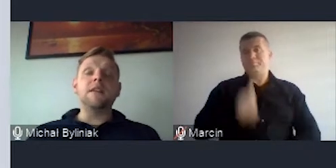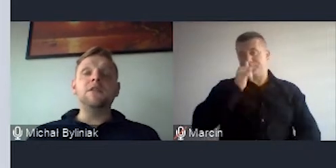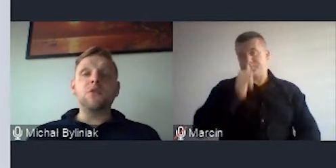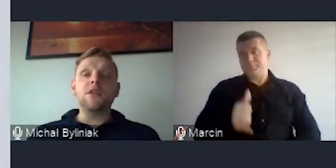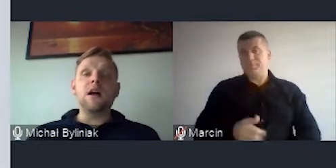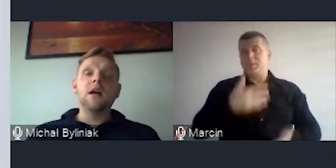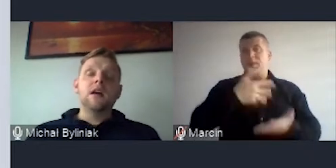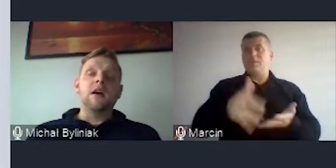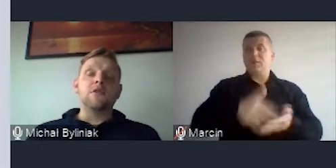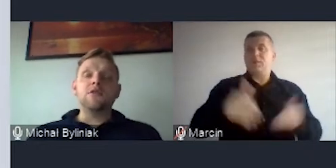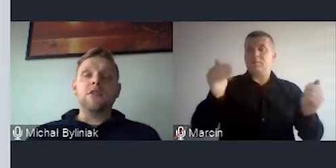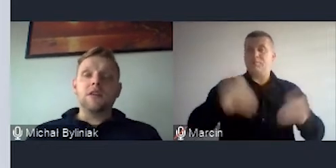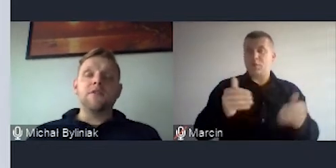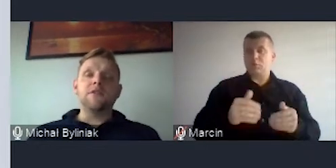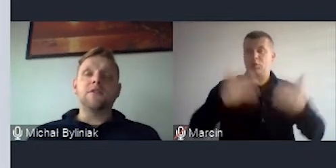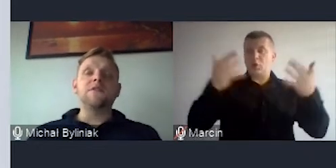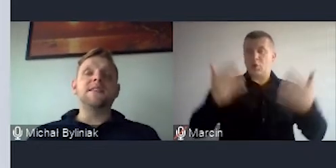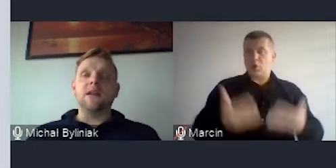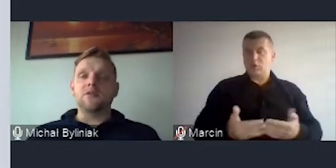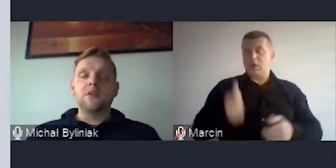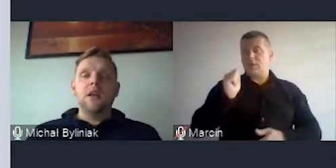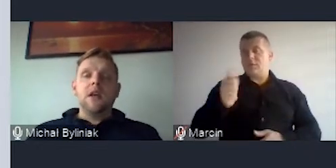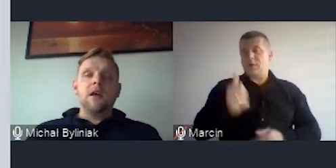Wydatki można rozliczać kwalifikować wstecz.